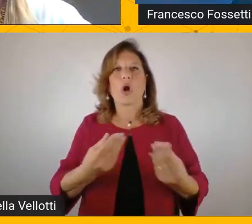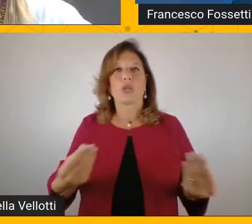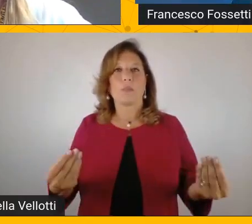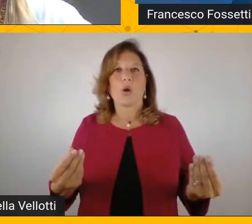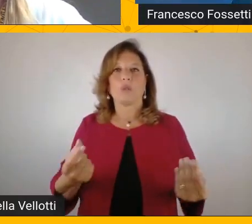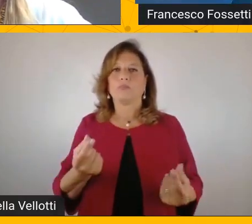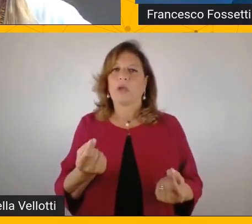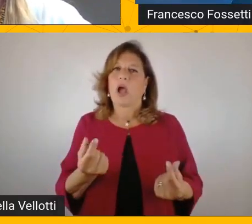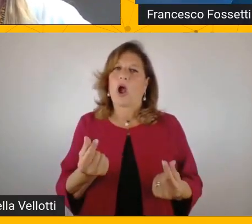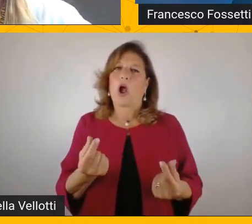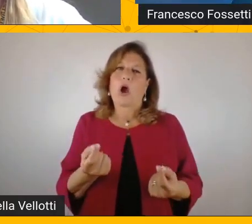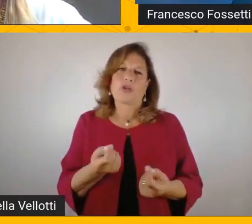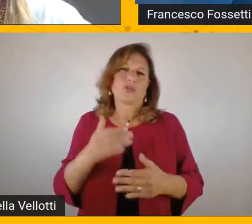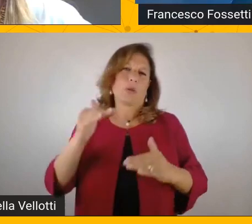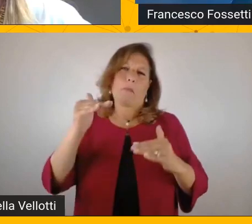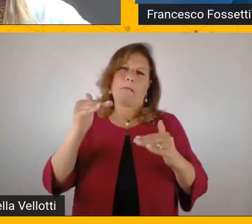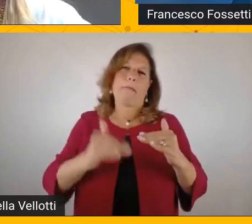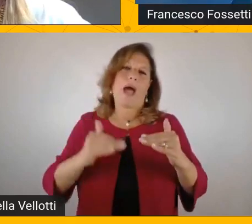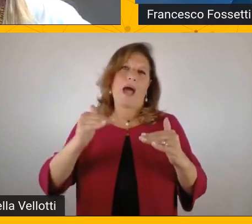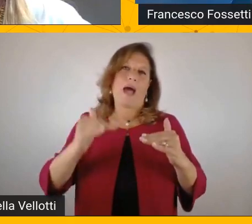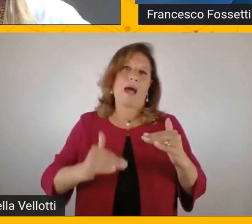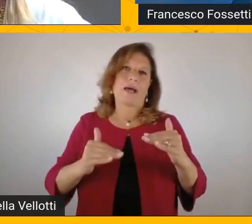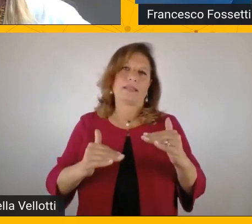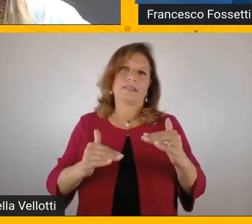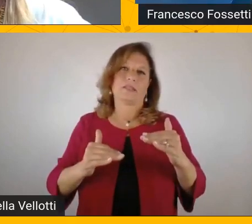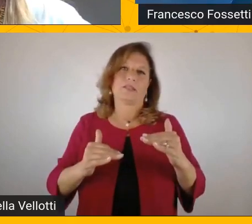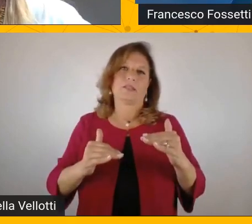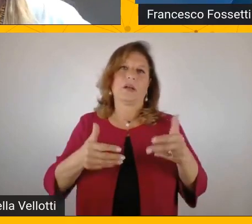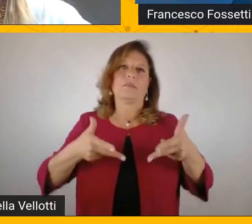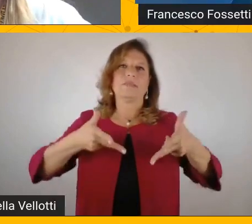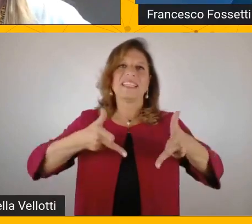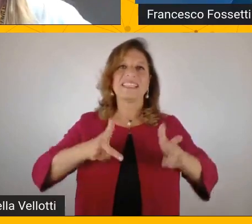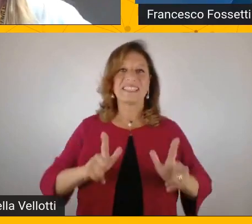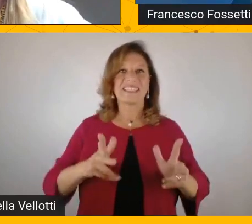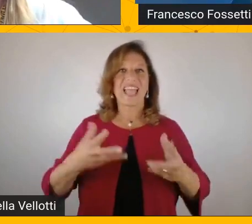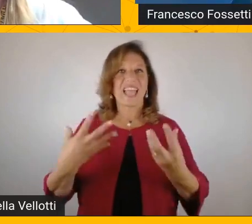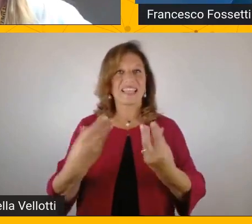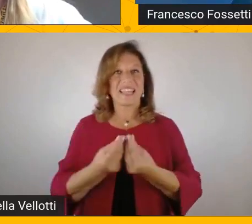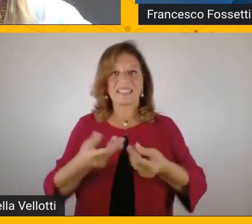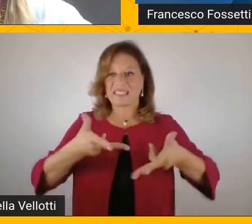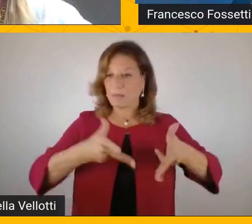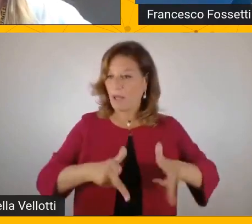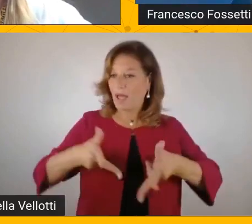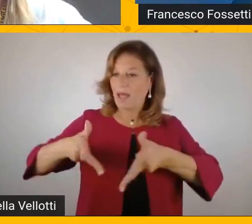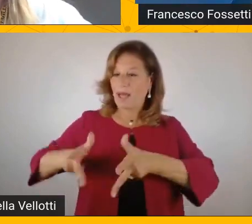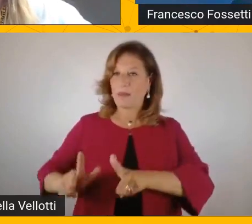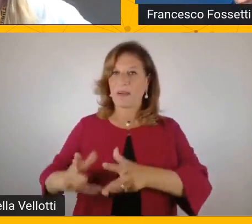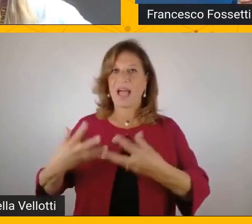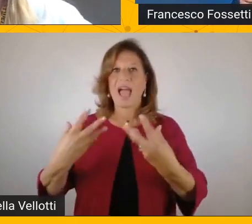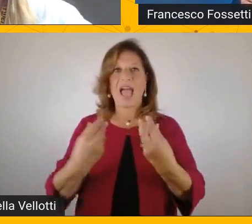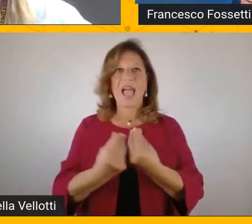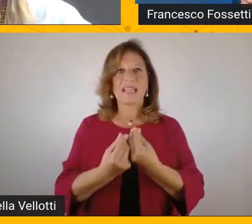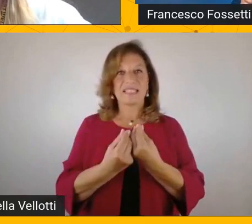il costo è veramente eh basso